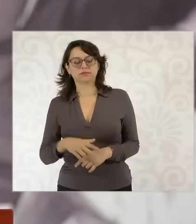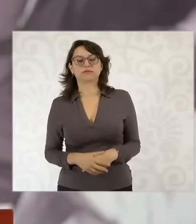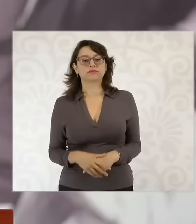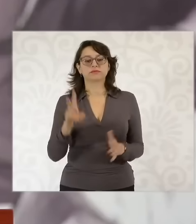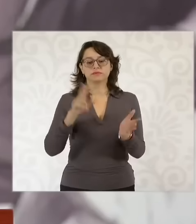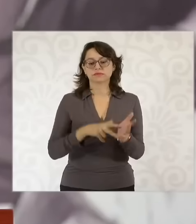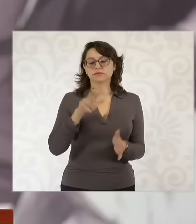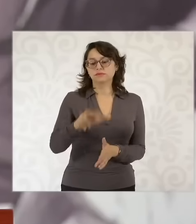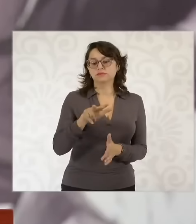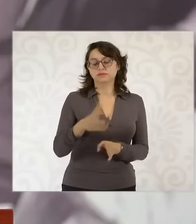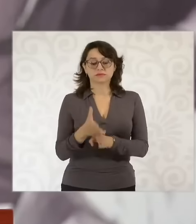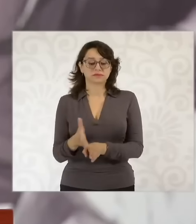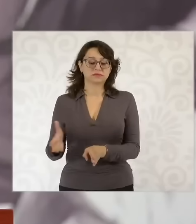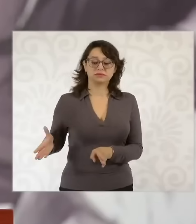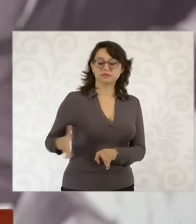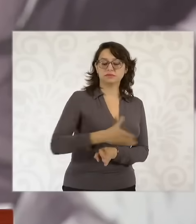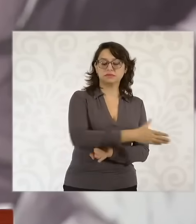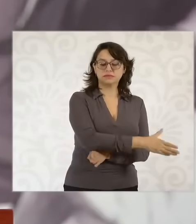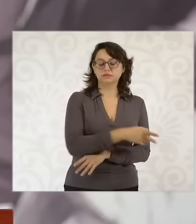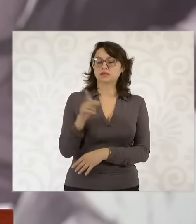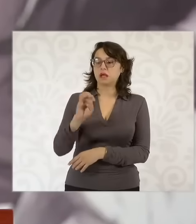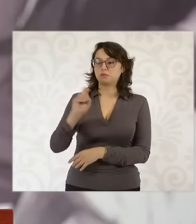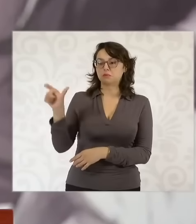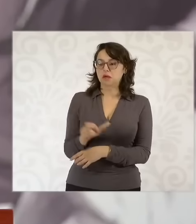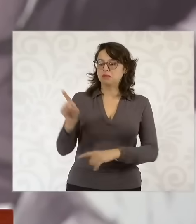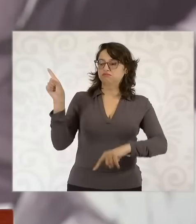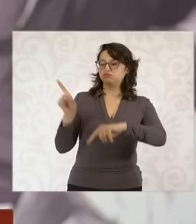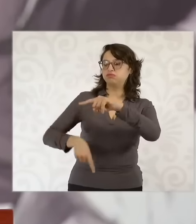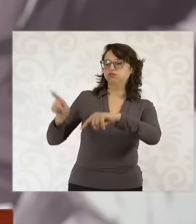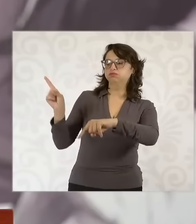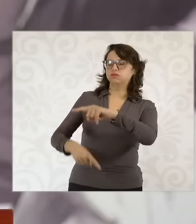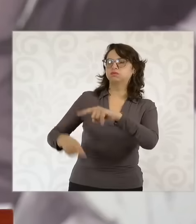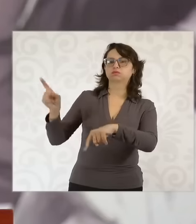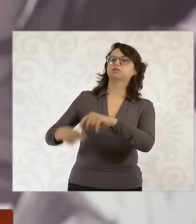años de políticas neoliberales debilitaron su funcionamiento y su papel estratégico en el